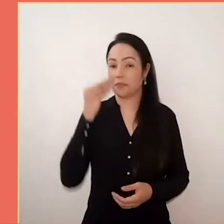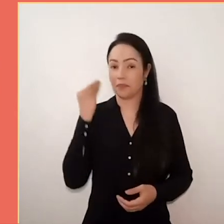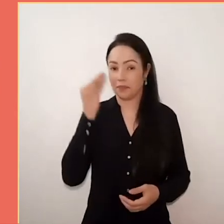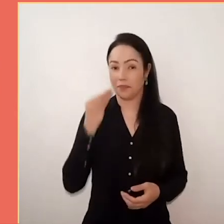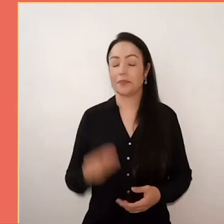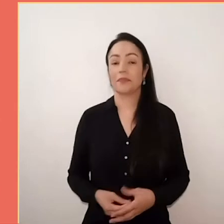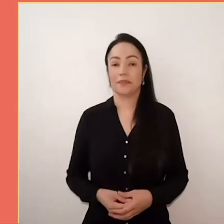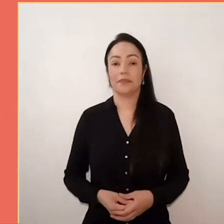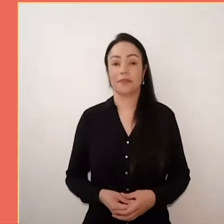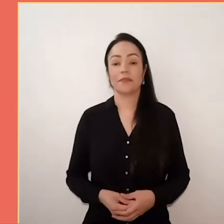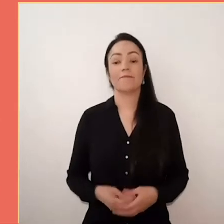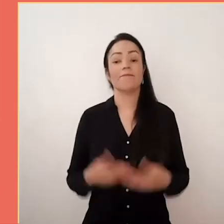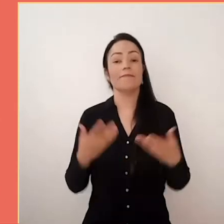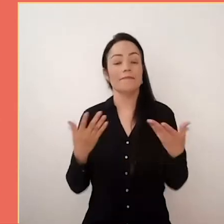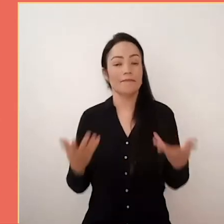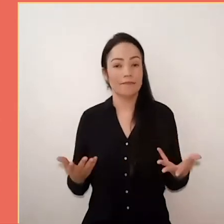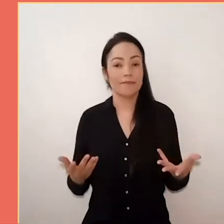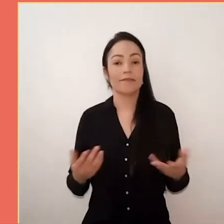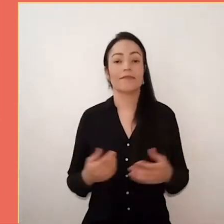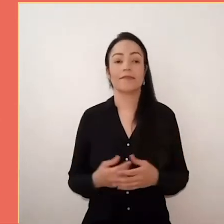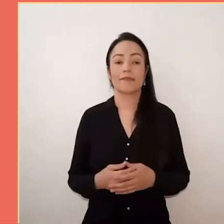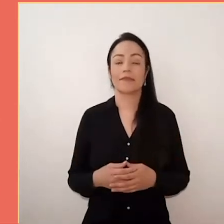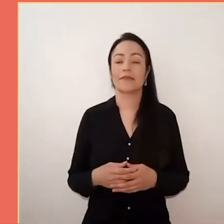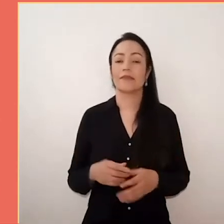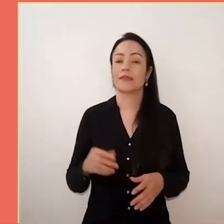E aí, quando a gente pensa,